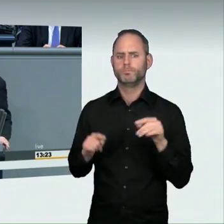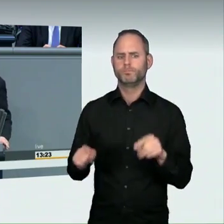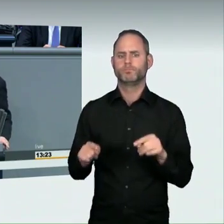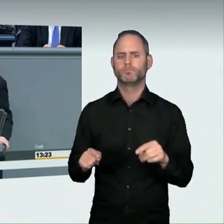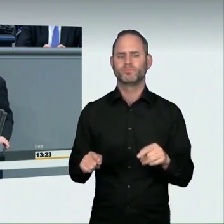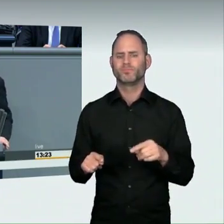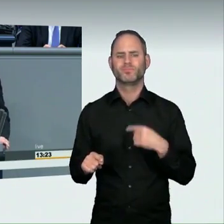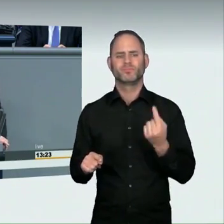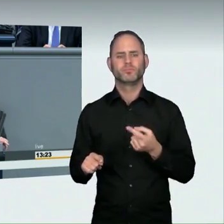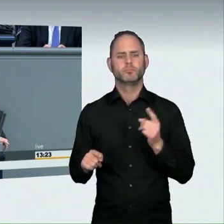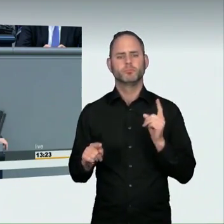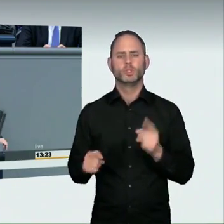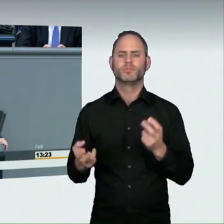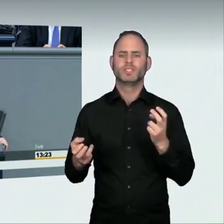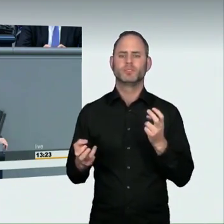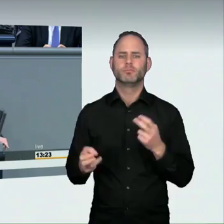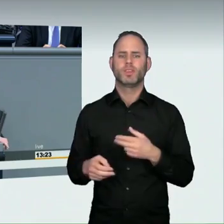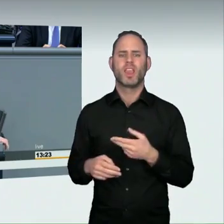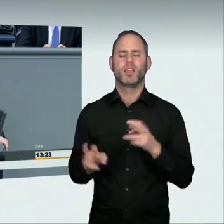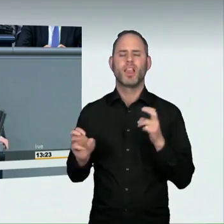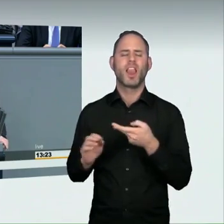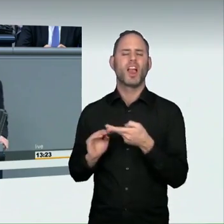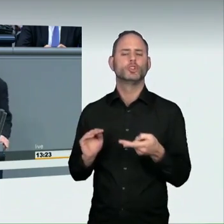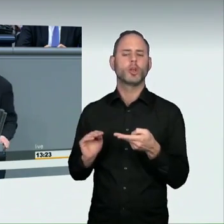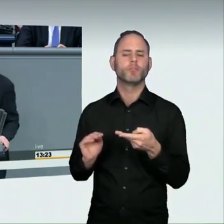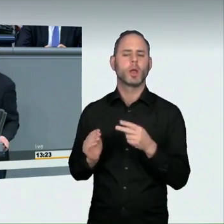und vorausschauende Liegenschaftspolitik zu betreiben. Mein letzter Satz: